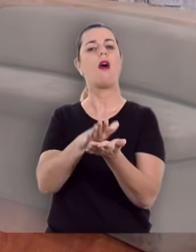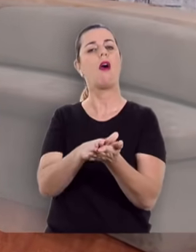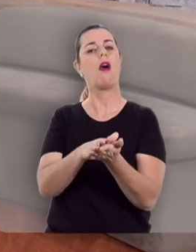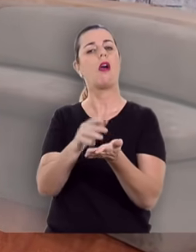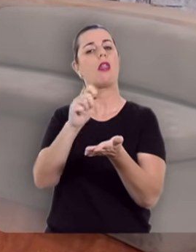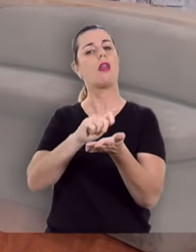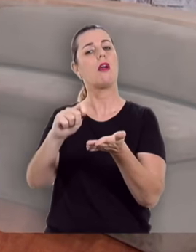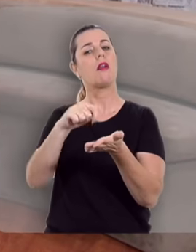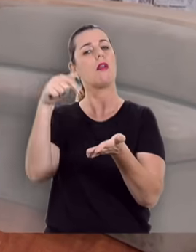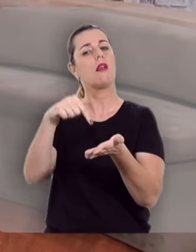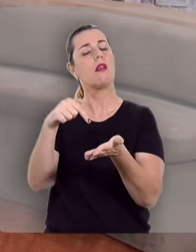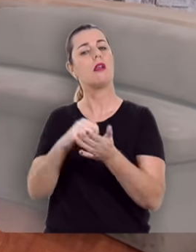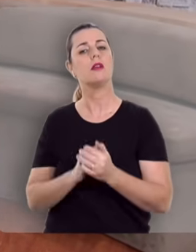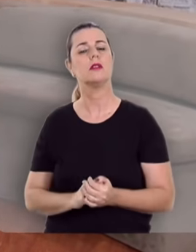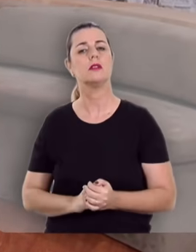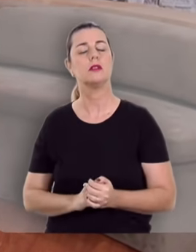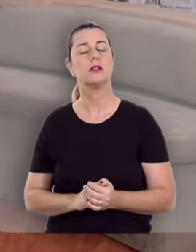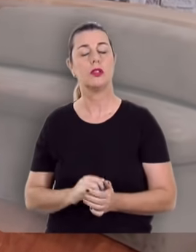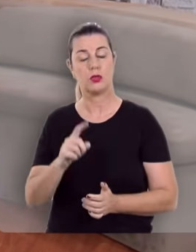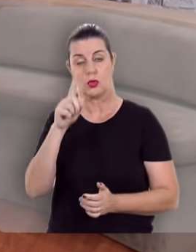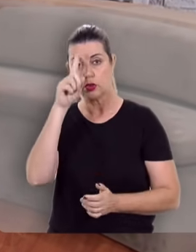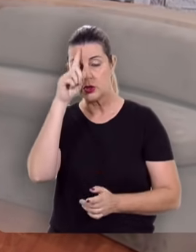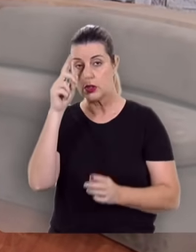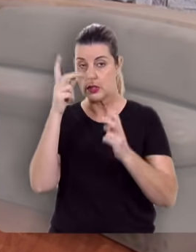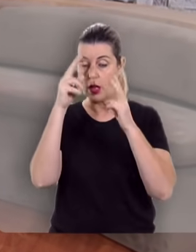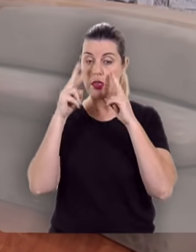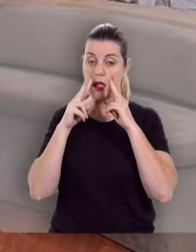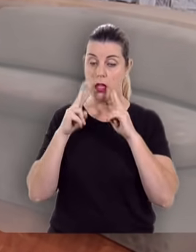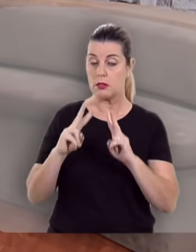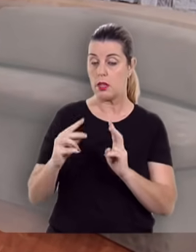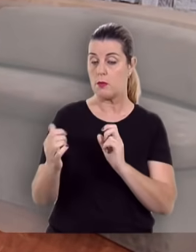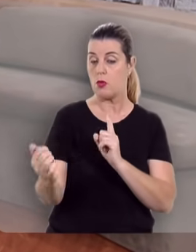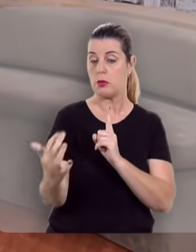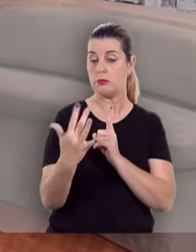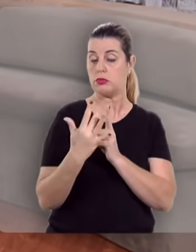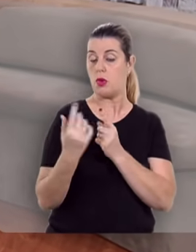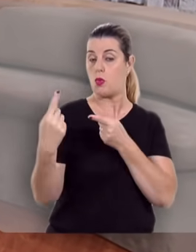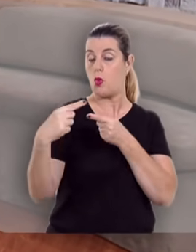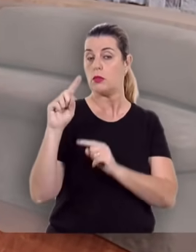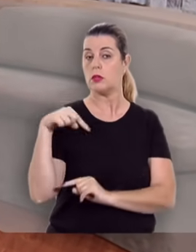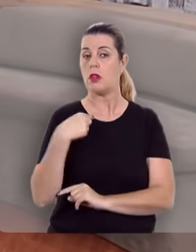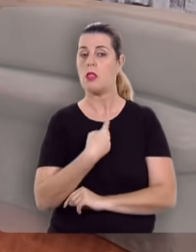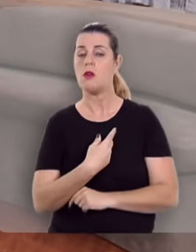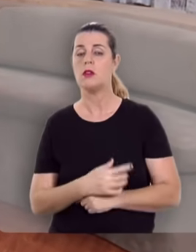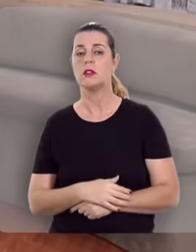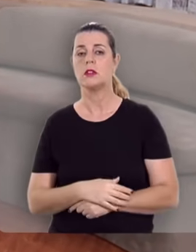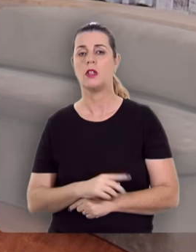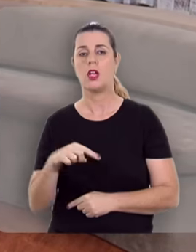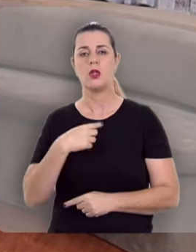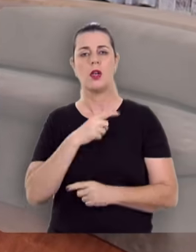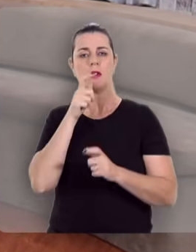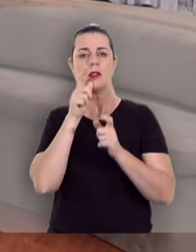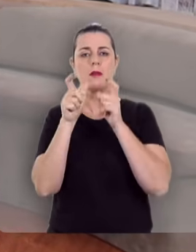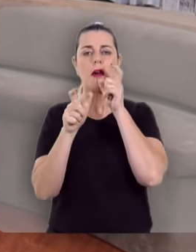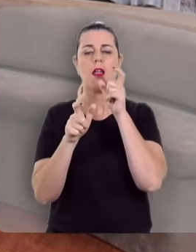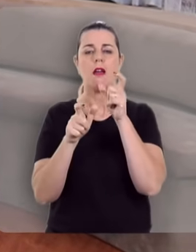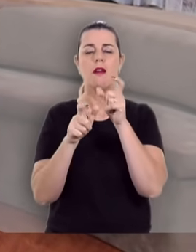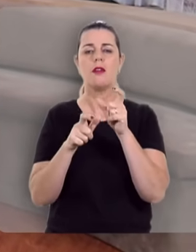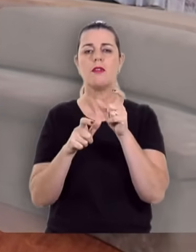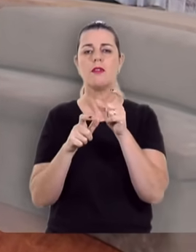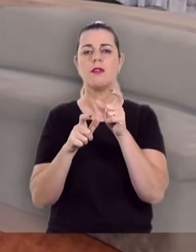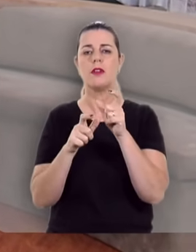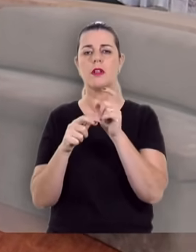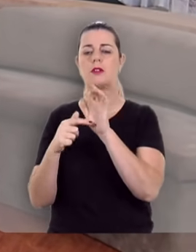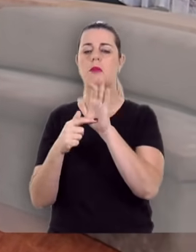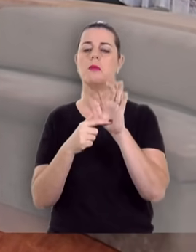os livros naquele dia testemunhas levantar-se-ão contra nós nossas palavras vamos dar conta no